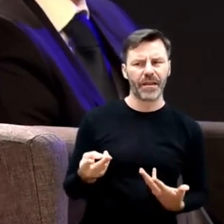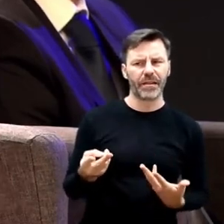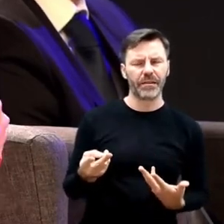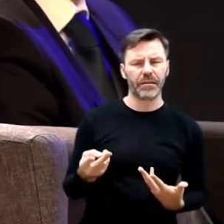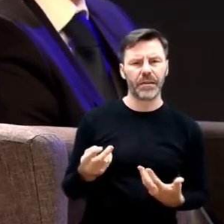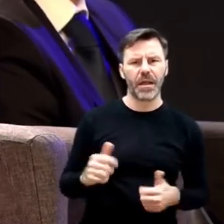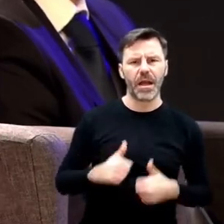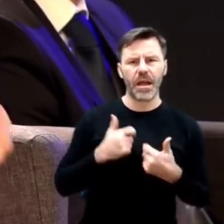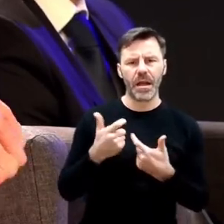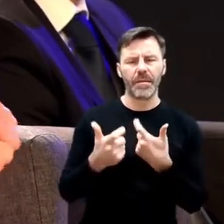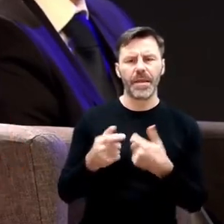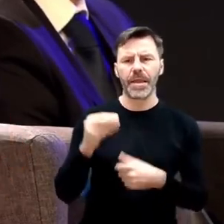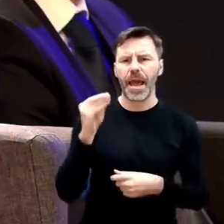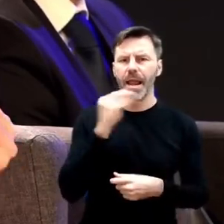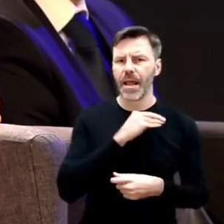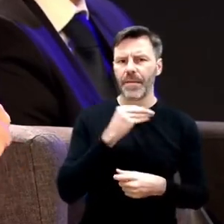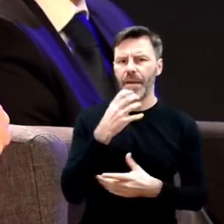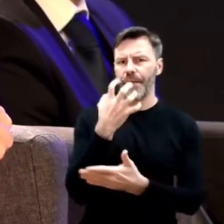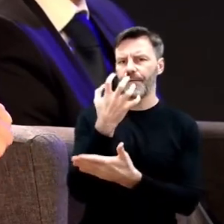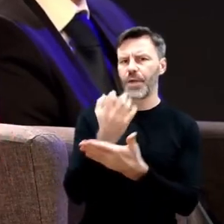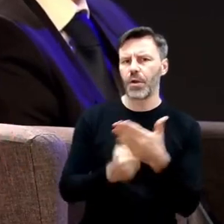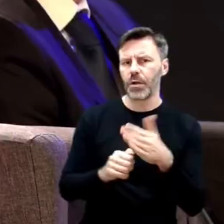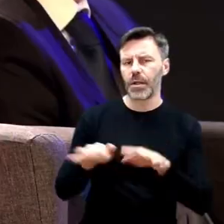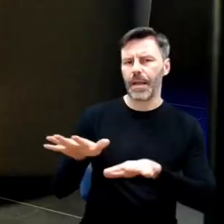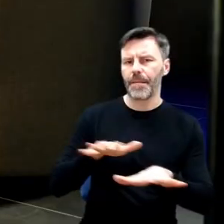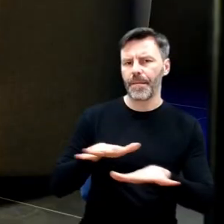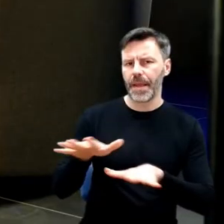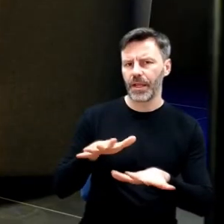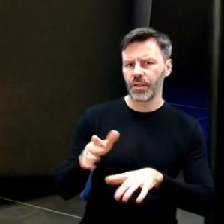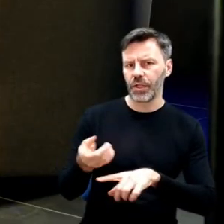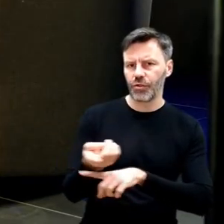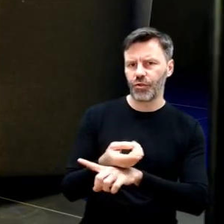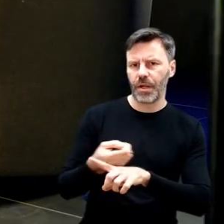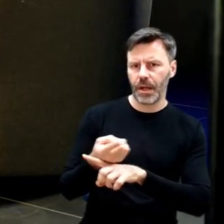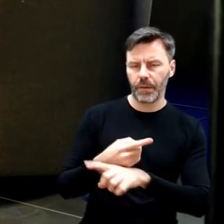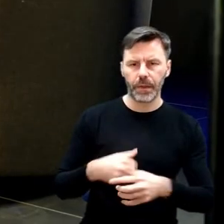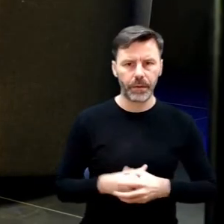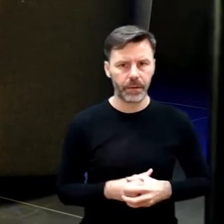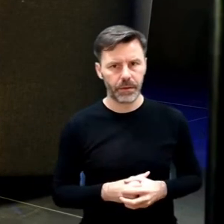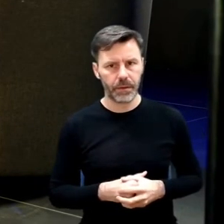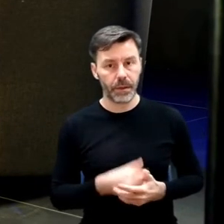wykorzystania lokalizacji i powierzchni działki. Czy takie krótkie serie nie są droższe, bo w budownictwie